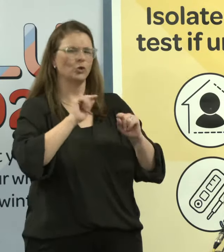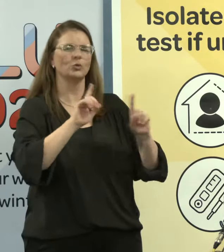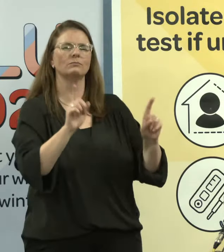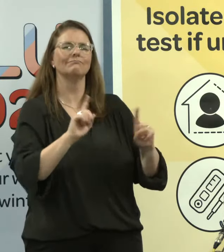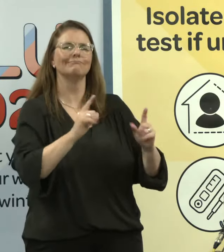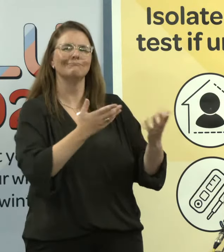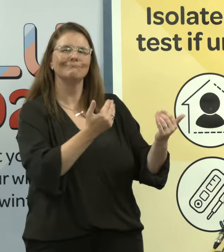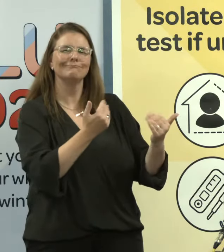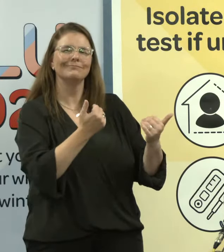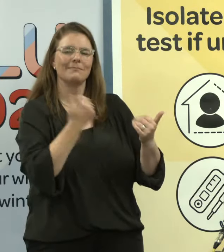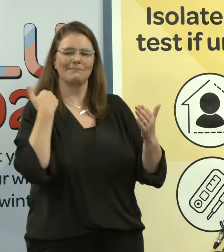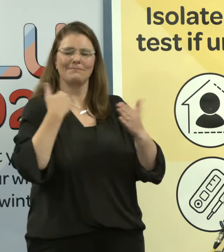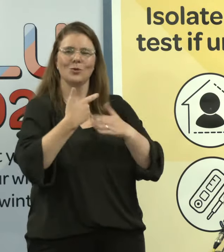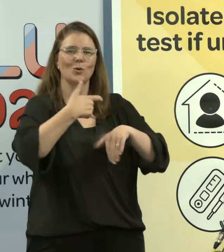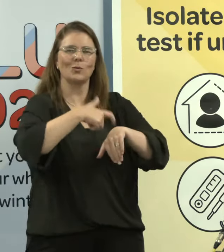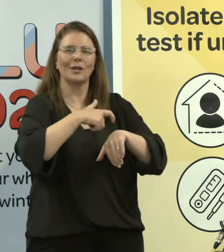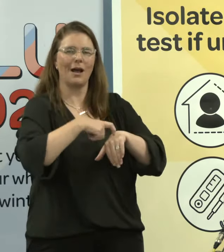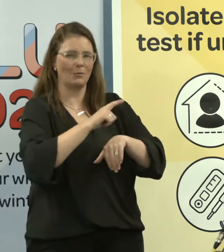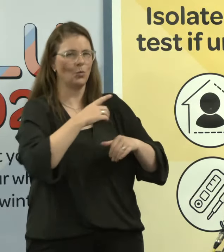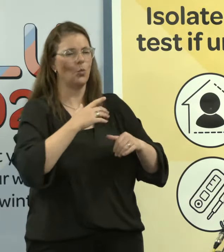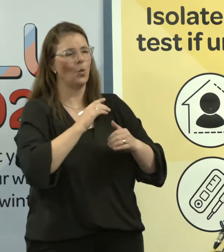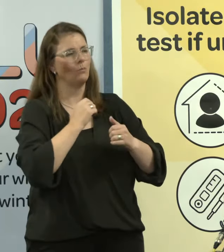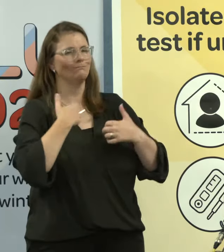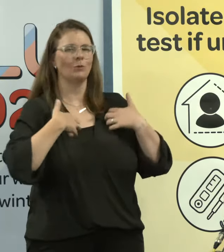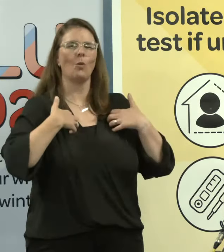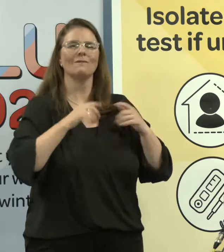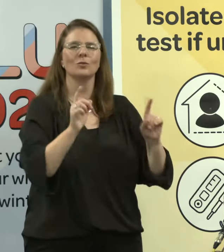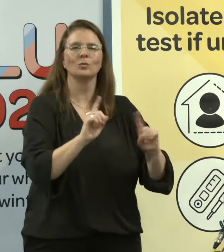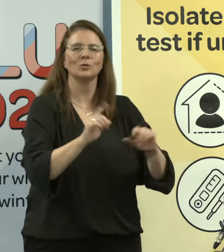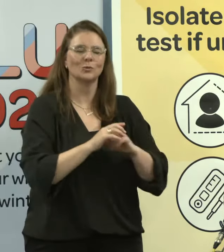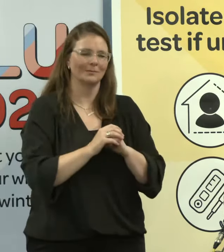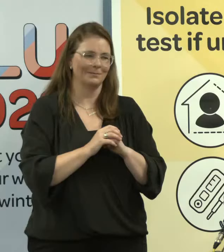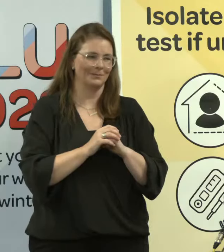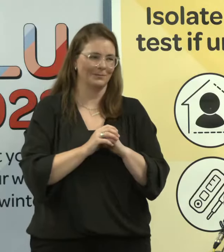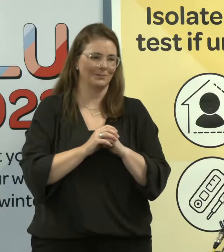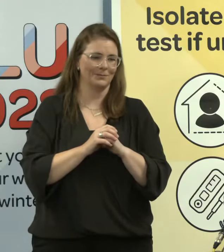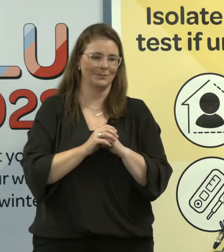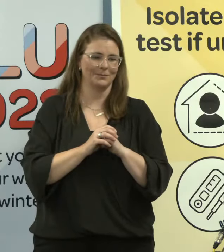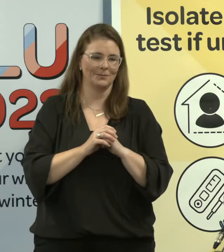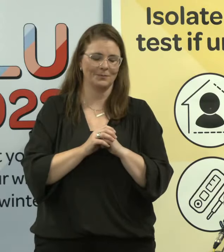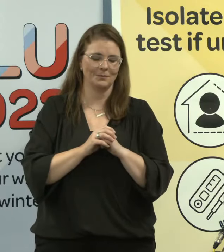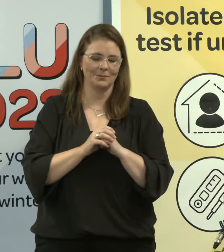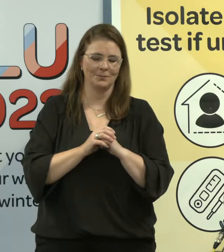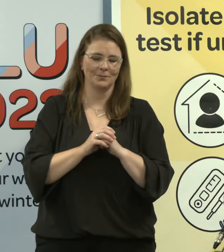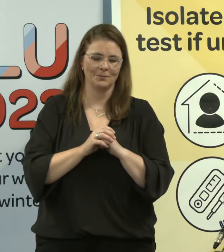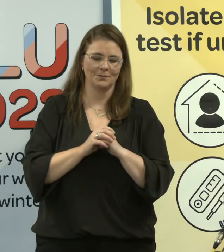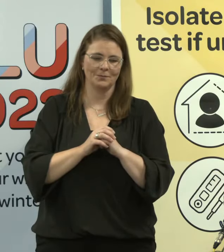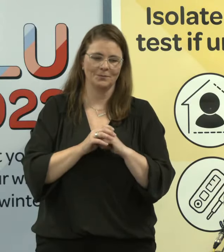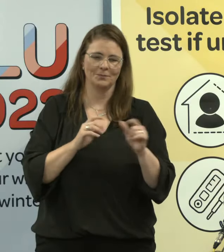tuatahi, a ka whakatinana. He aha etahi o nga mea e